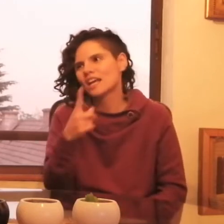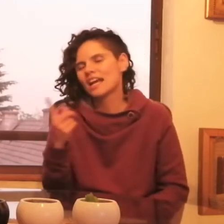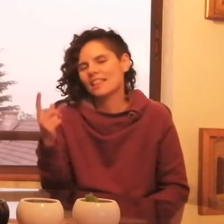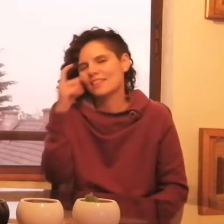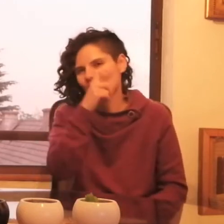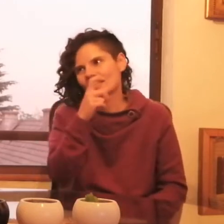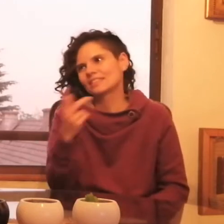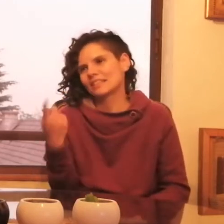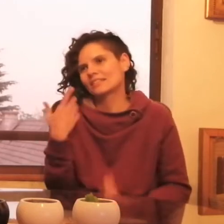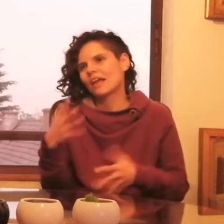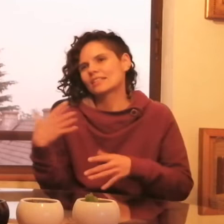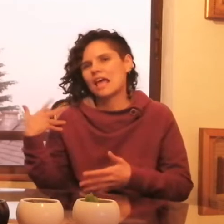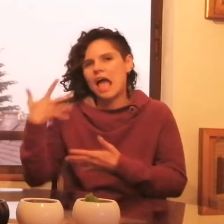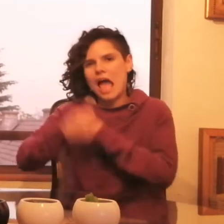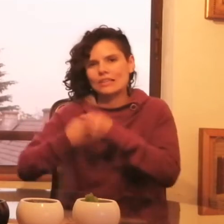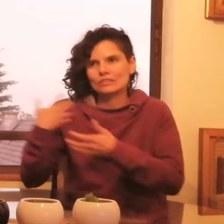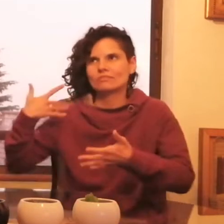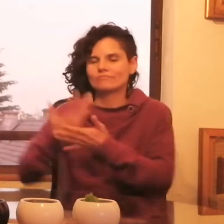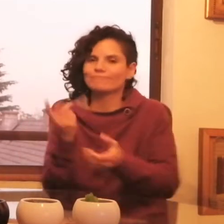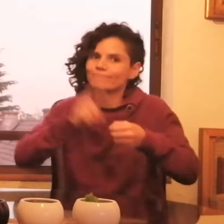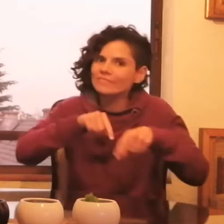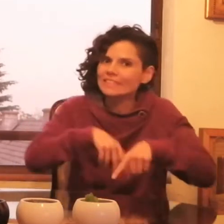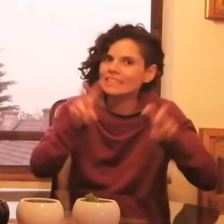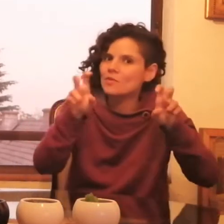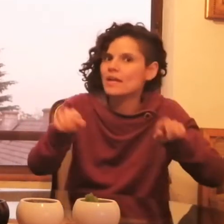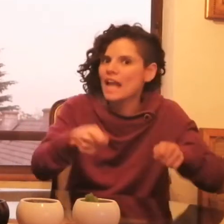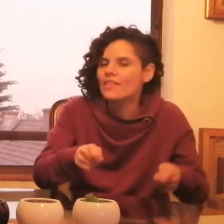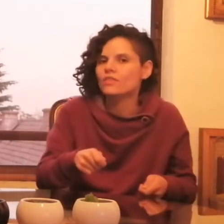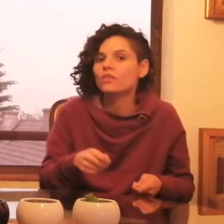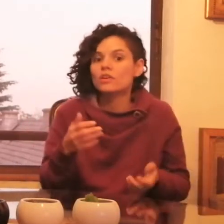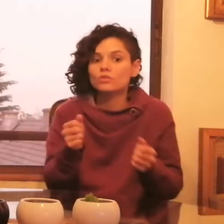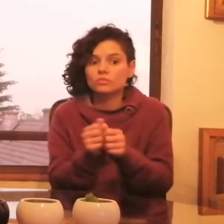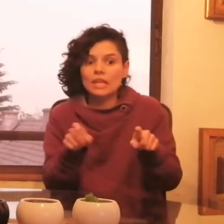años metidas en el tema de la radio y les nació con el Rolo crear Todos Juntos Radio